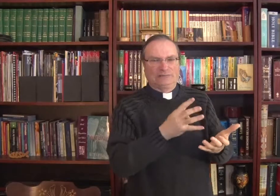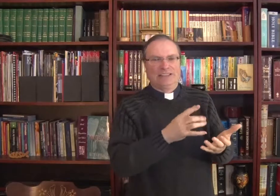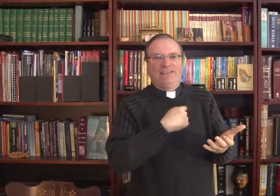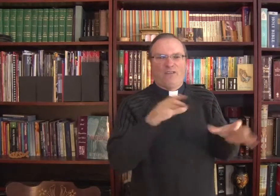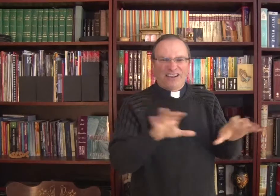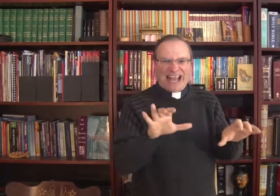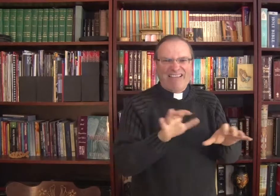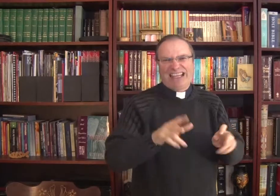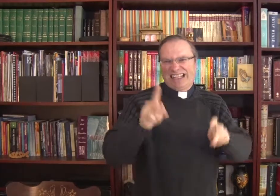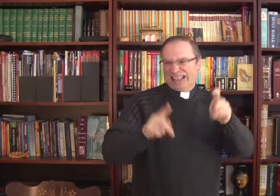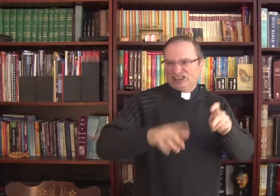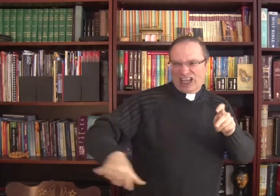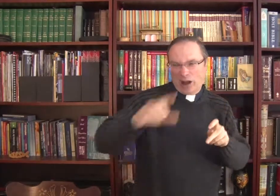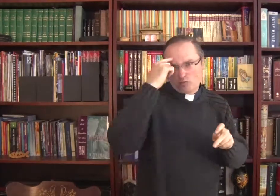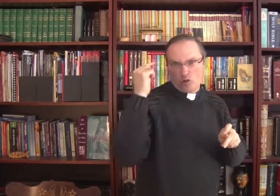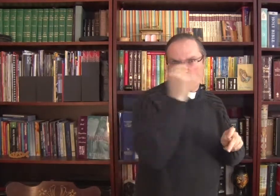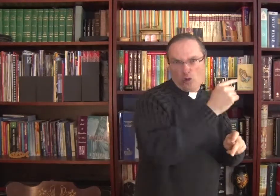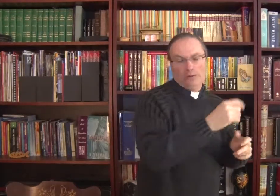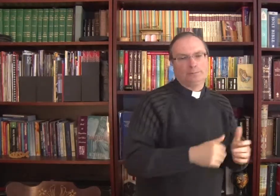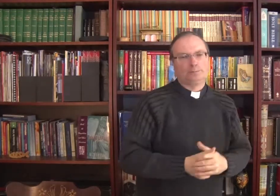qui font travailler les gens pour eux.